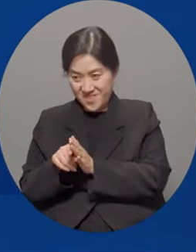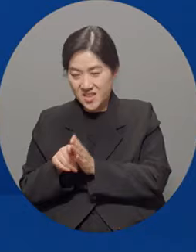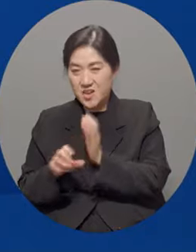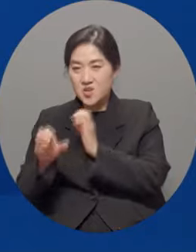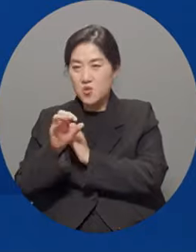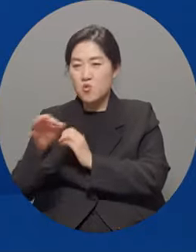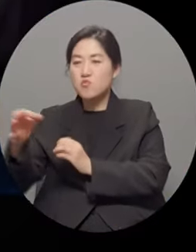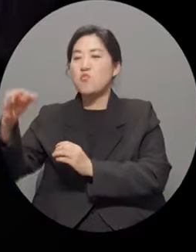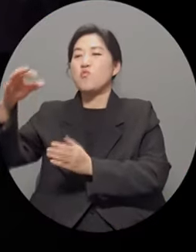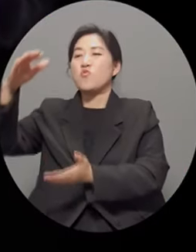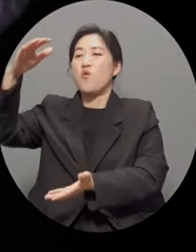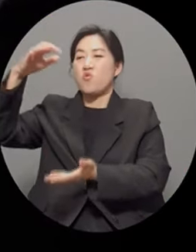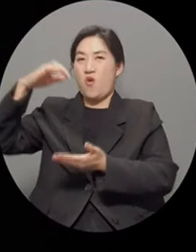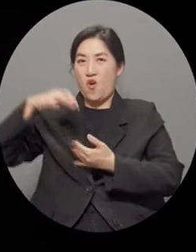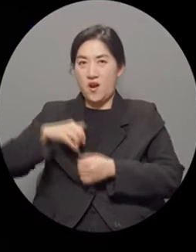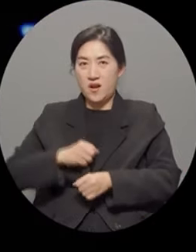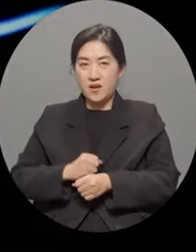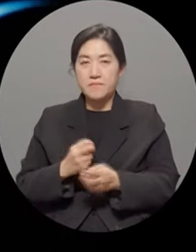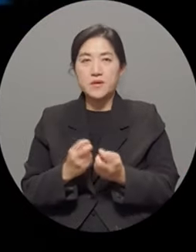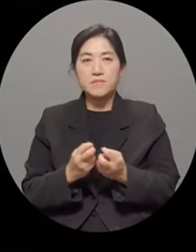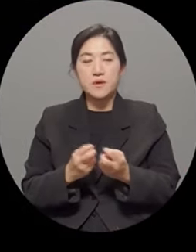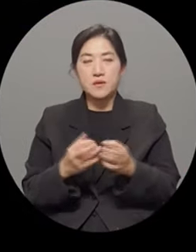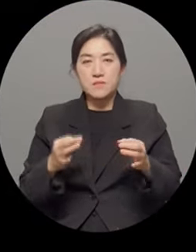그래서 더 많은 투자자를 유도하게 하고.